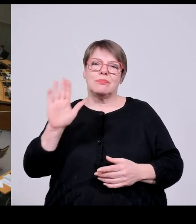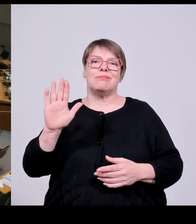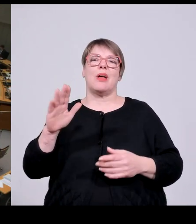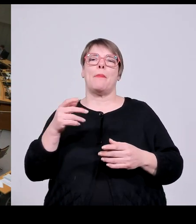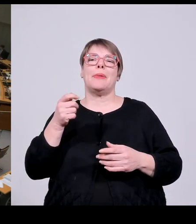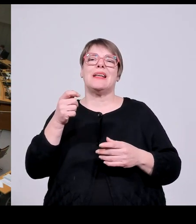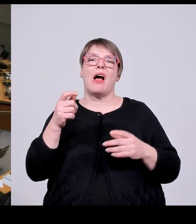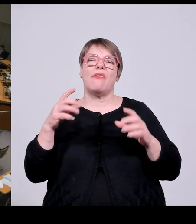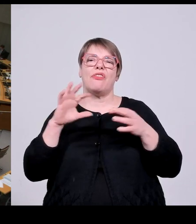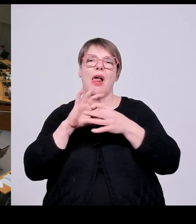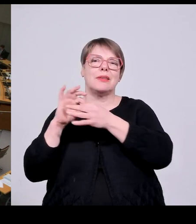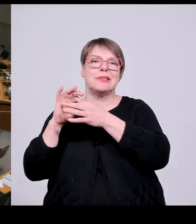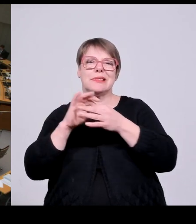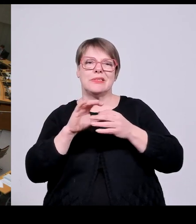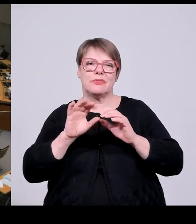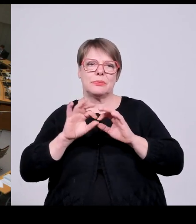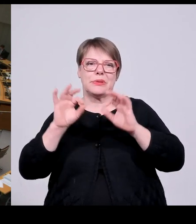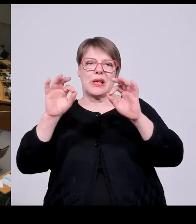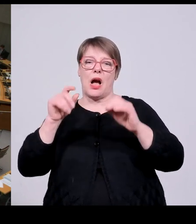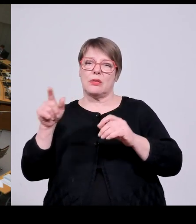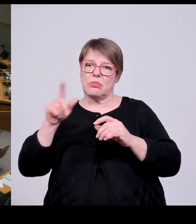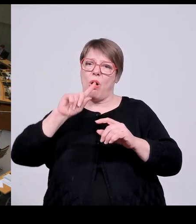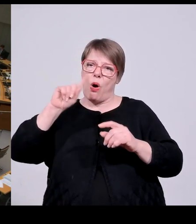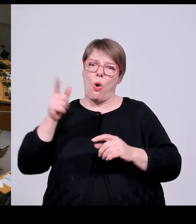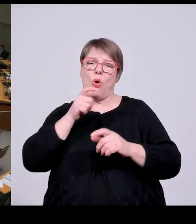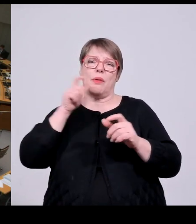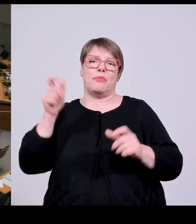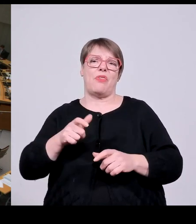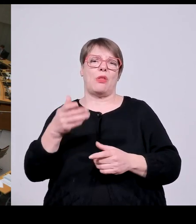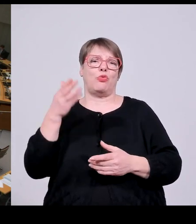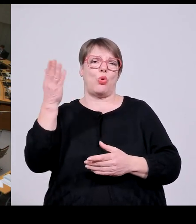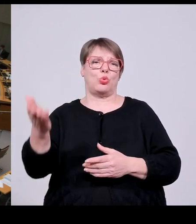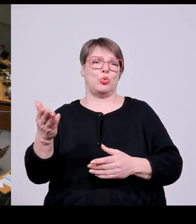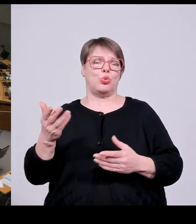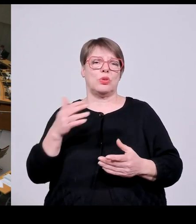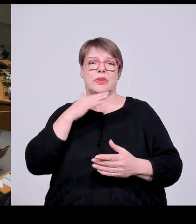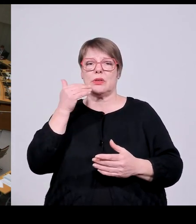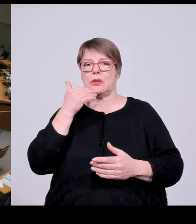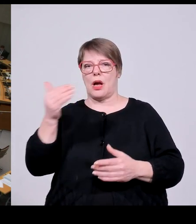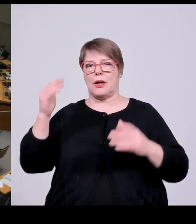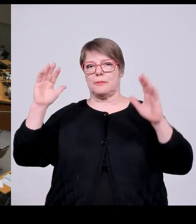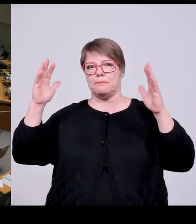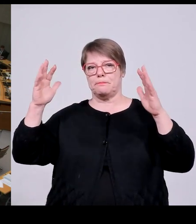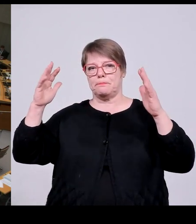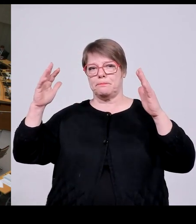Sehr geehrte Frau Präsidentin, liebe Kolleginnen und Kollegen! Frau Kollegin Schmidberg hat ja schon bei der letzten